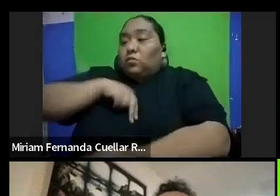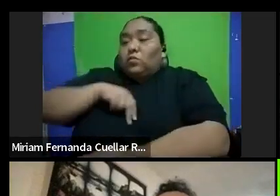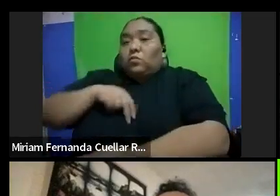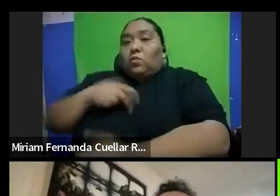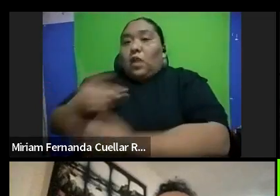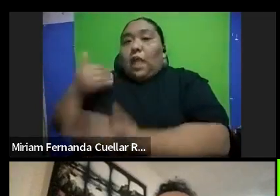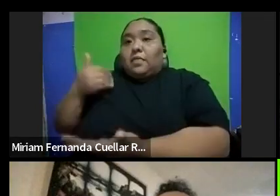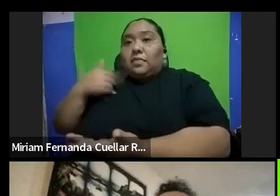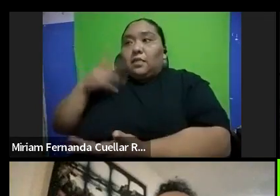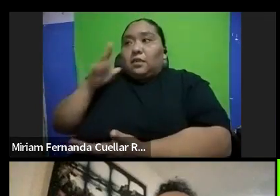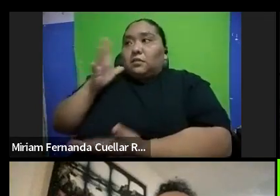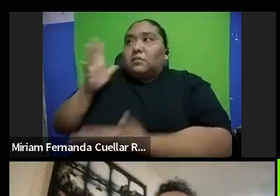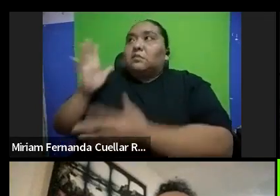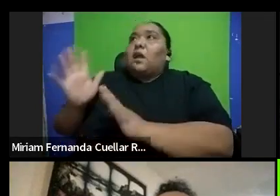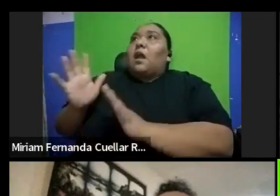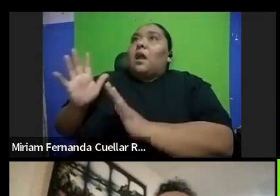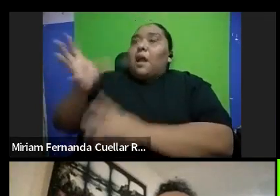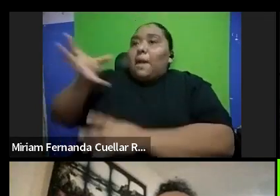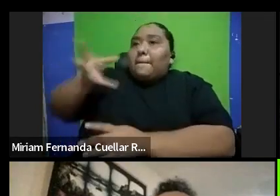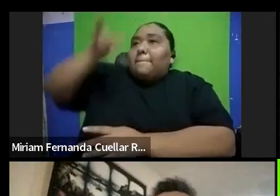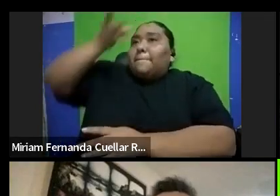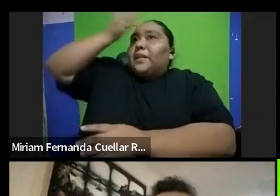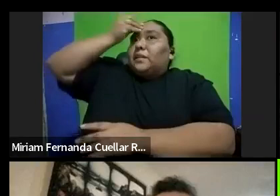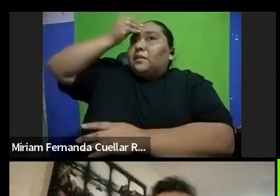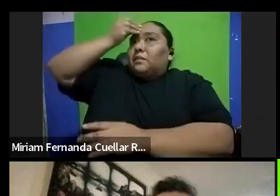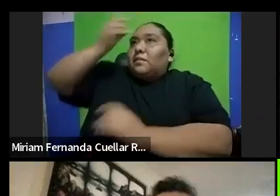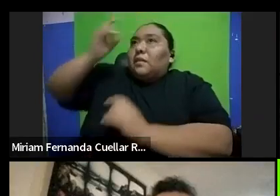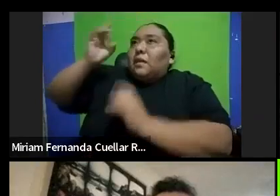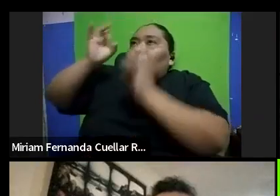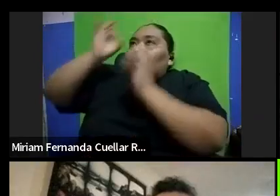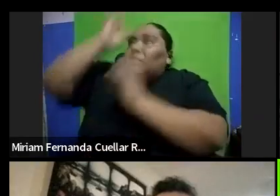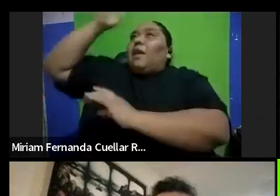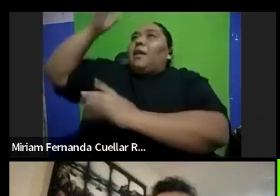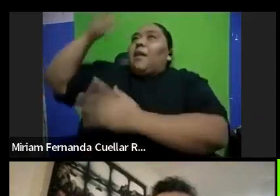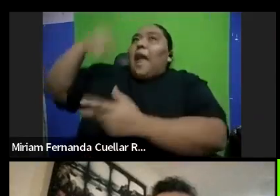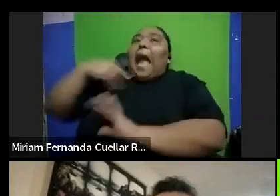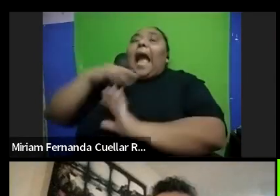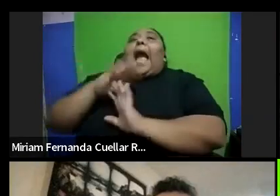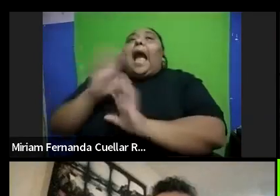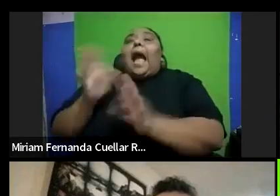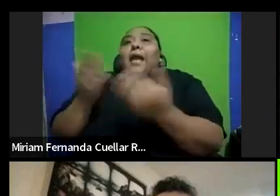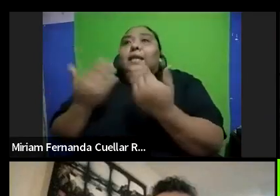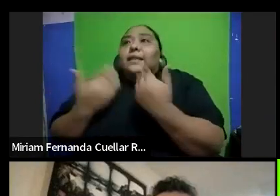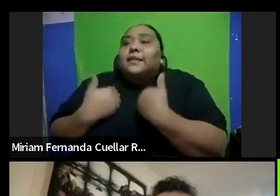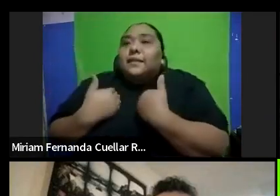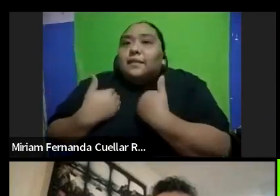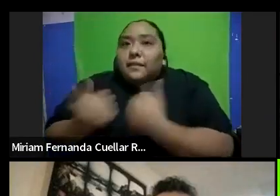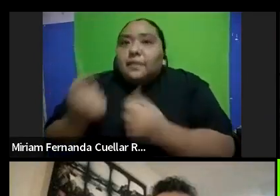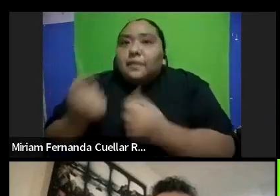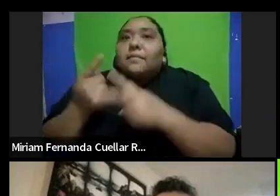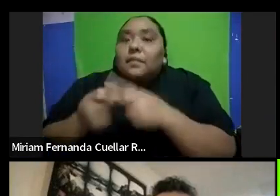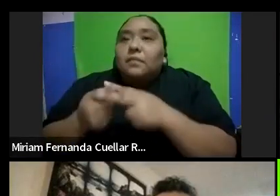erto, Es más bien que tuvimos la oportunidad de que de alguna manera te algo nos tocó y y entonces y entonces timasla entendí